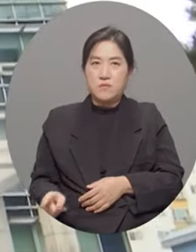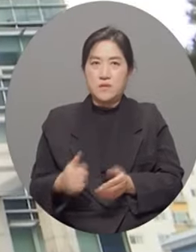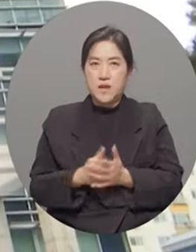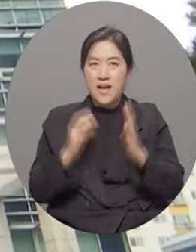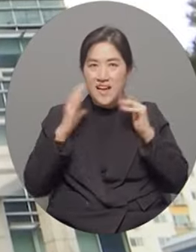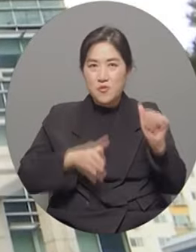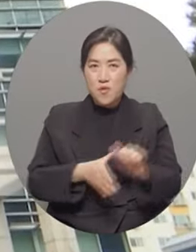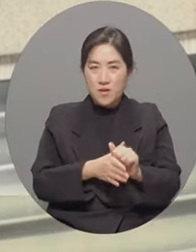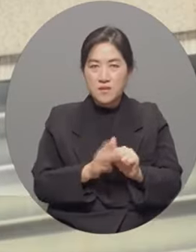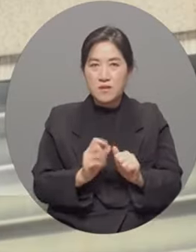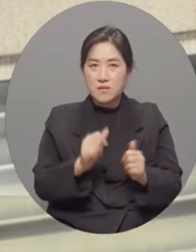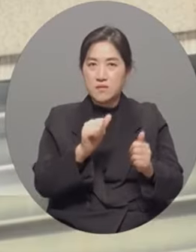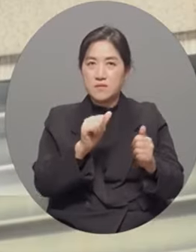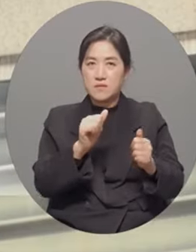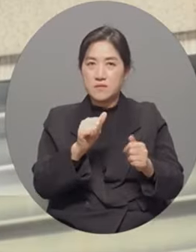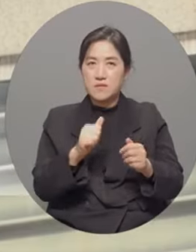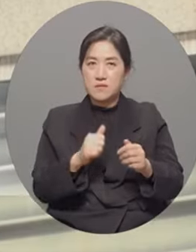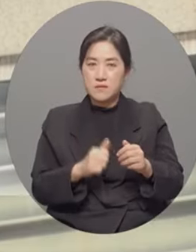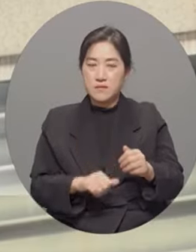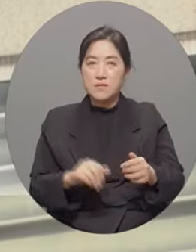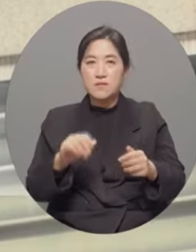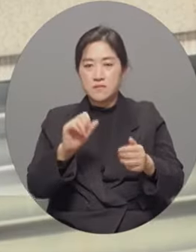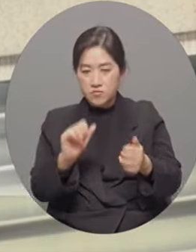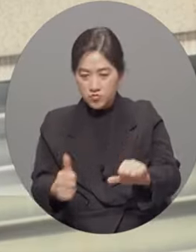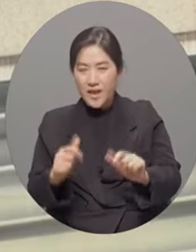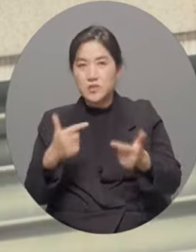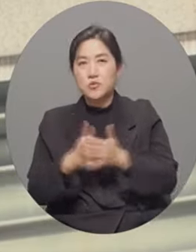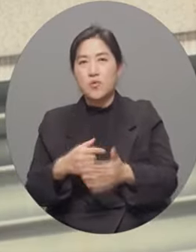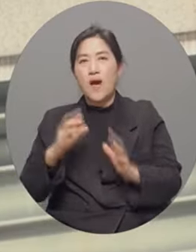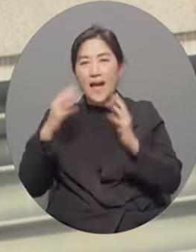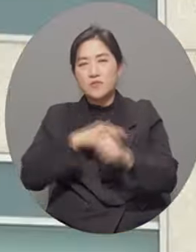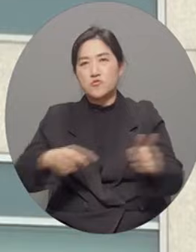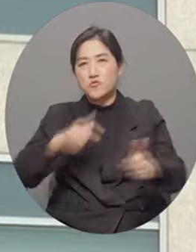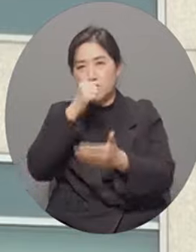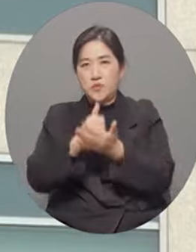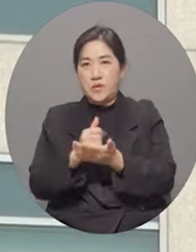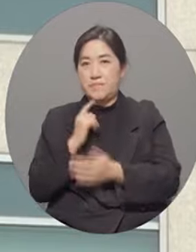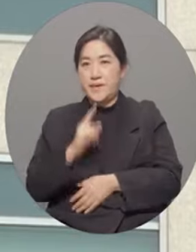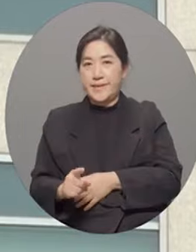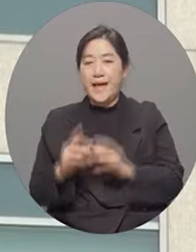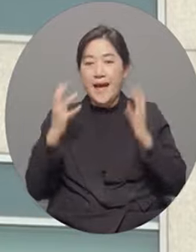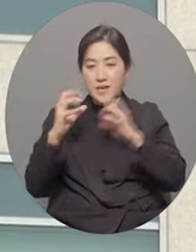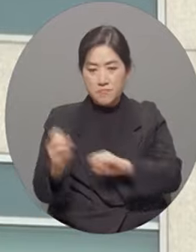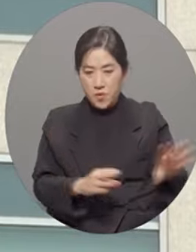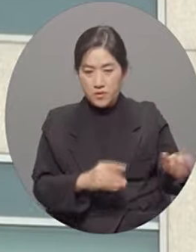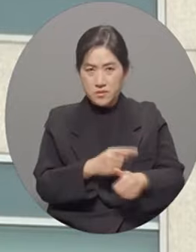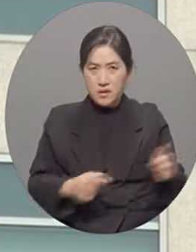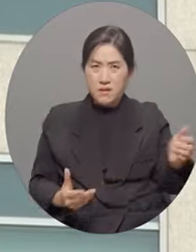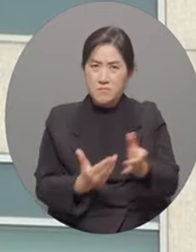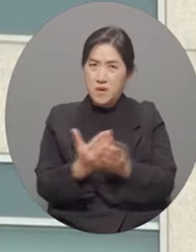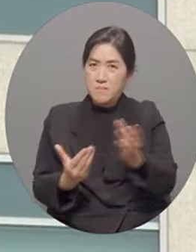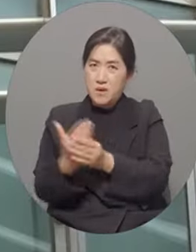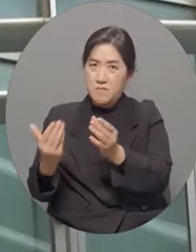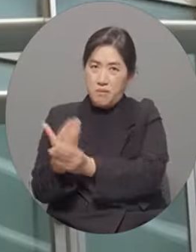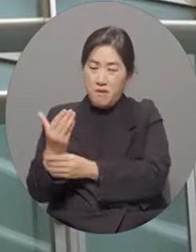(기자) 오늘 경찰은 친모에 대해 고의성이있다고 판단해 아동 학대 치사가 아닌 아동 학대 살인죄를 적용하기로 했습니다.